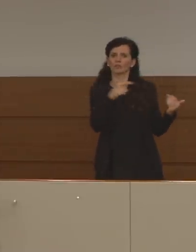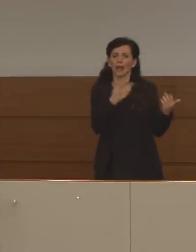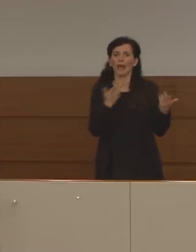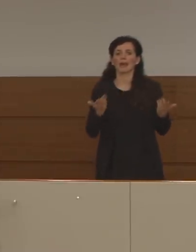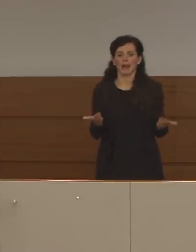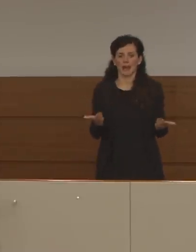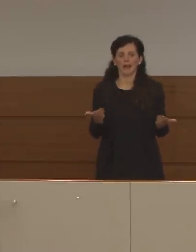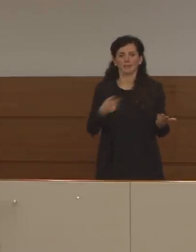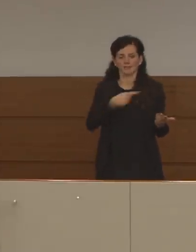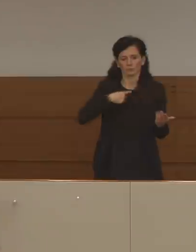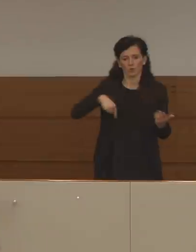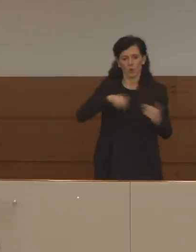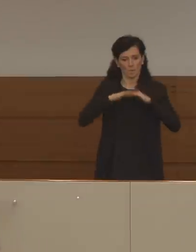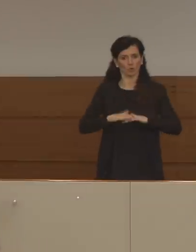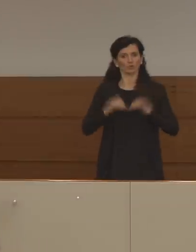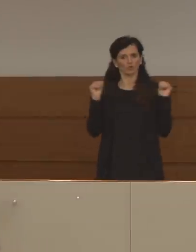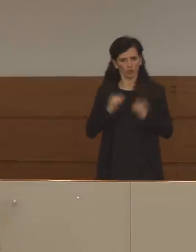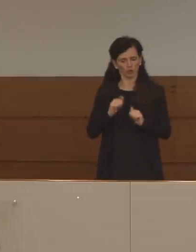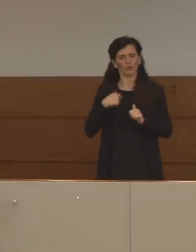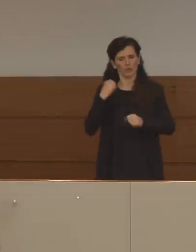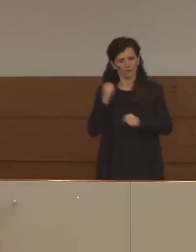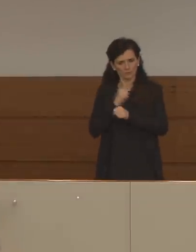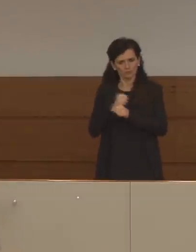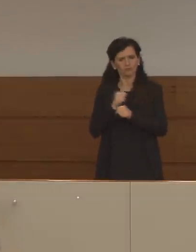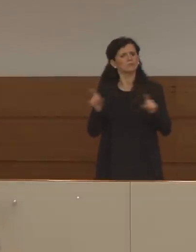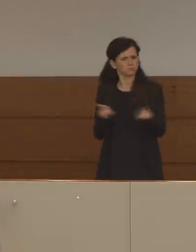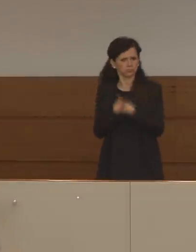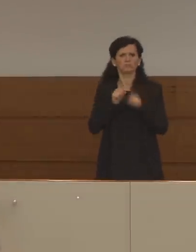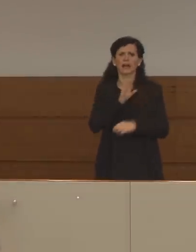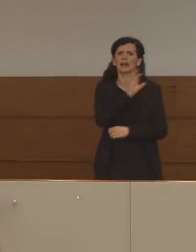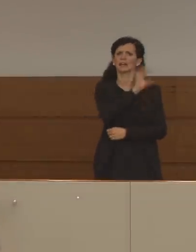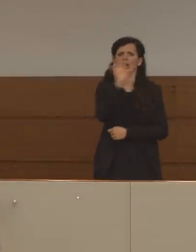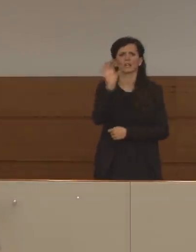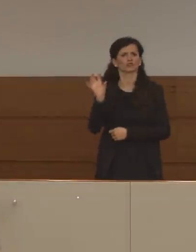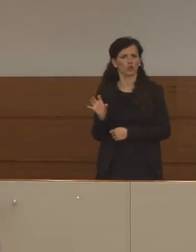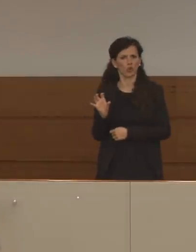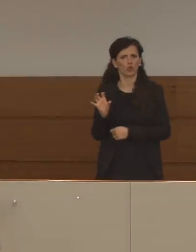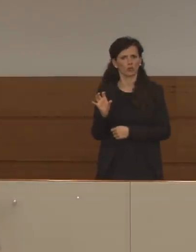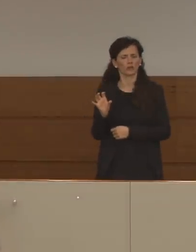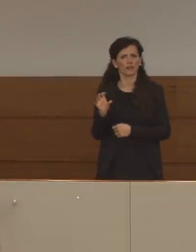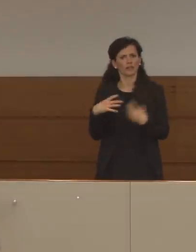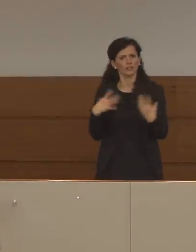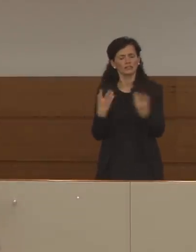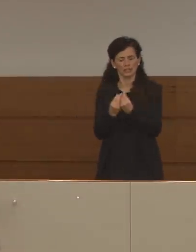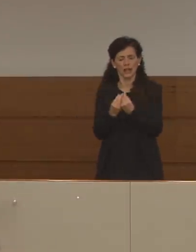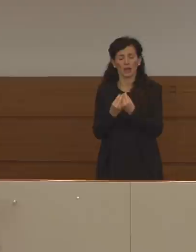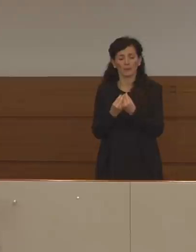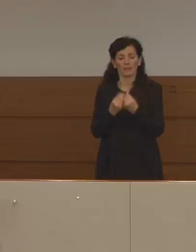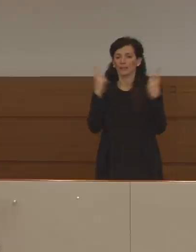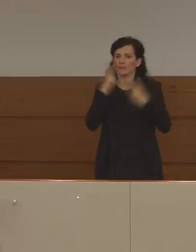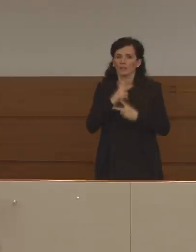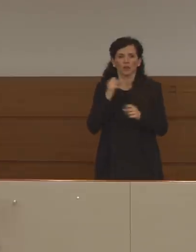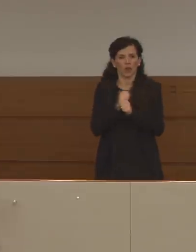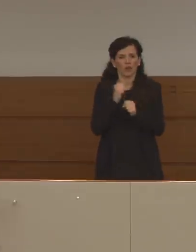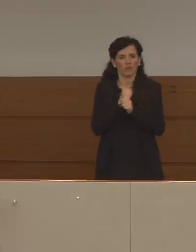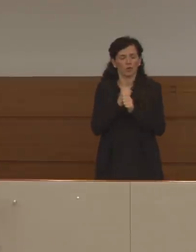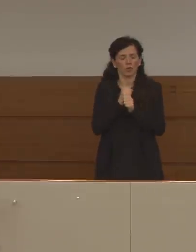stiamo facendo noi ma che stanno facendo anche le regioni è un lavoro faticoso